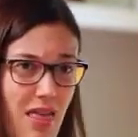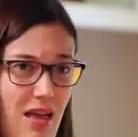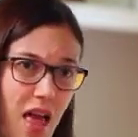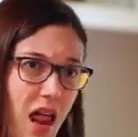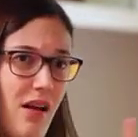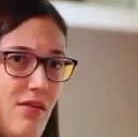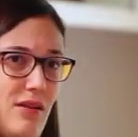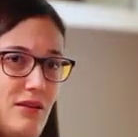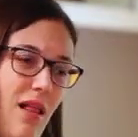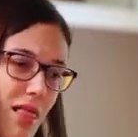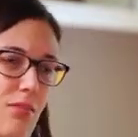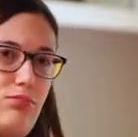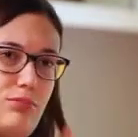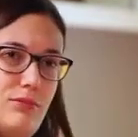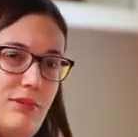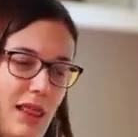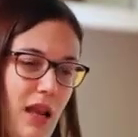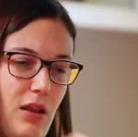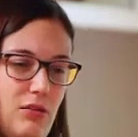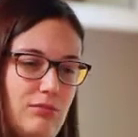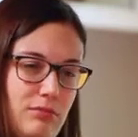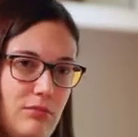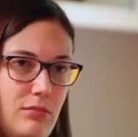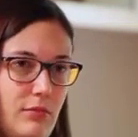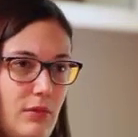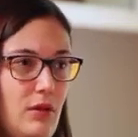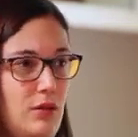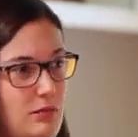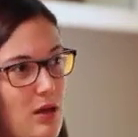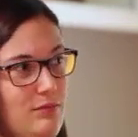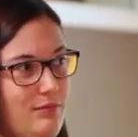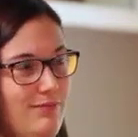reforzados en sus trayectorias. Y este es un hecho que identifica bastante